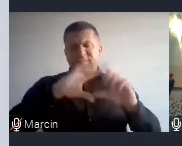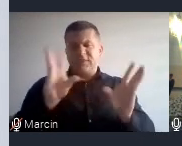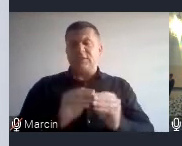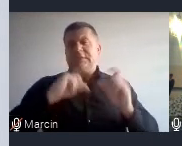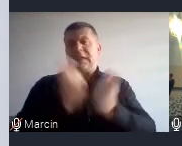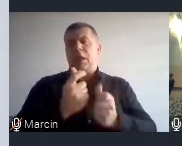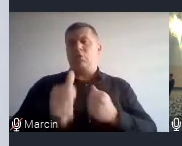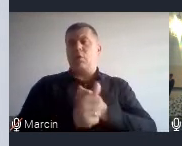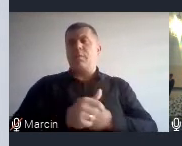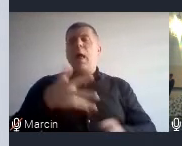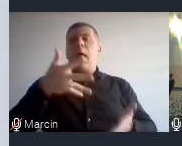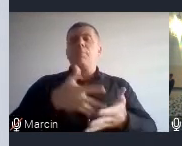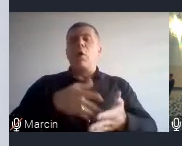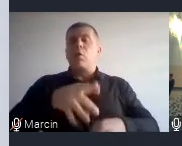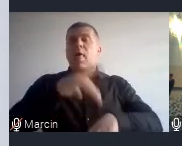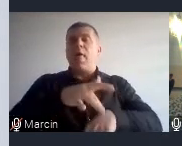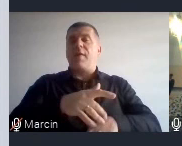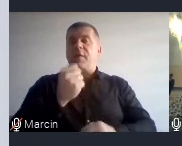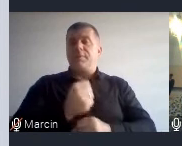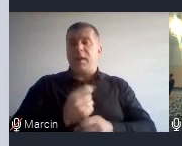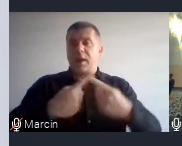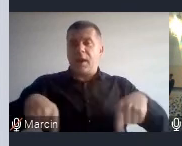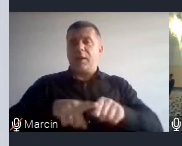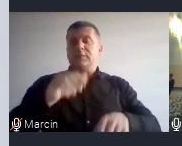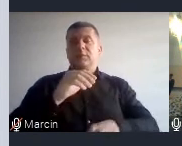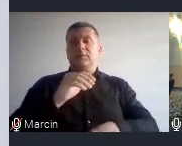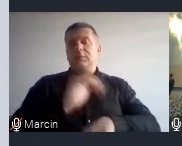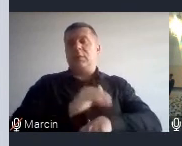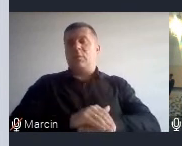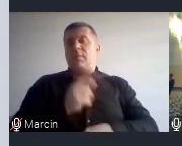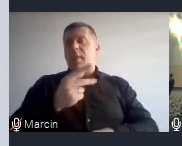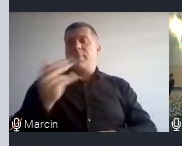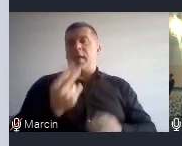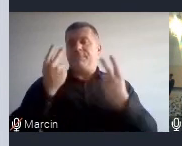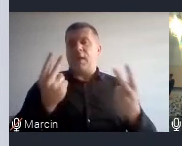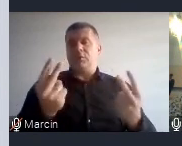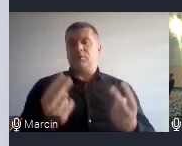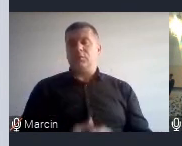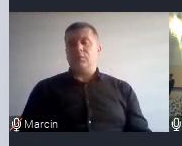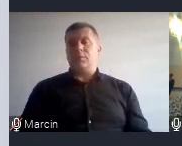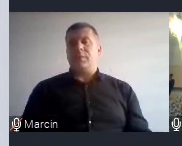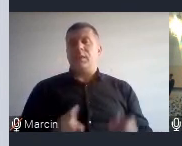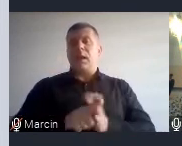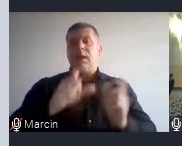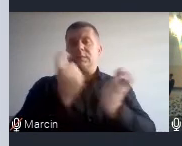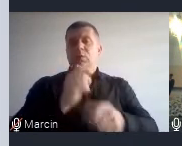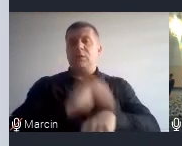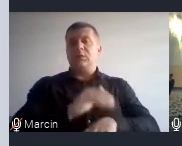ale protokół jako efekt realizacji zamówienia, będzie najważniejszy dla całego zamówienia.